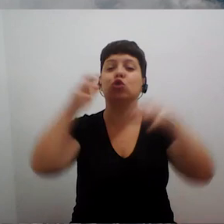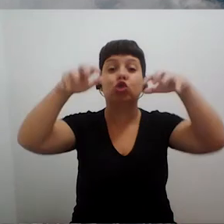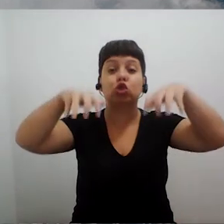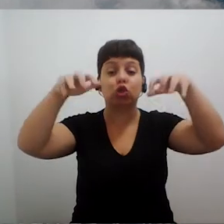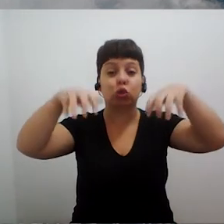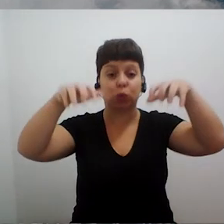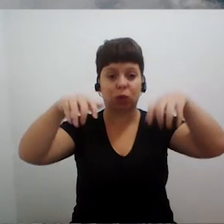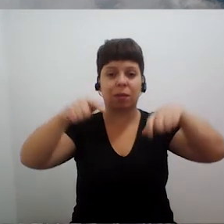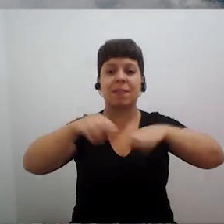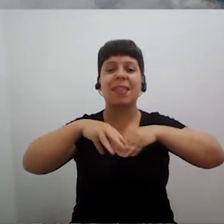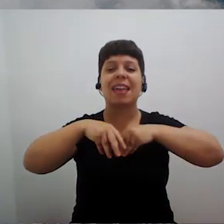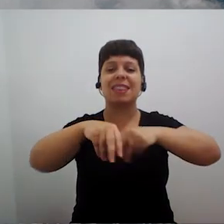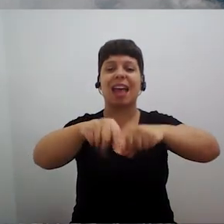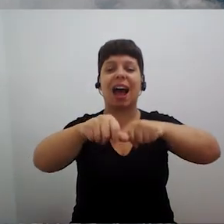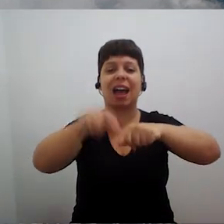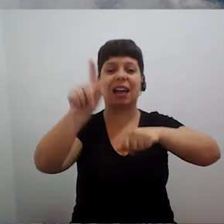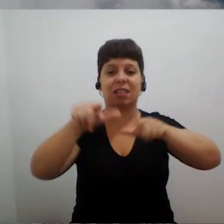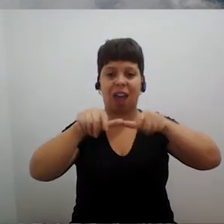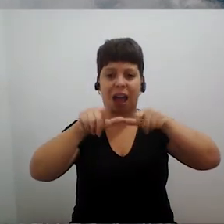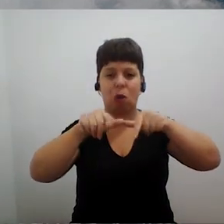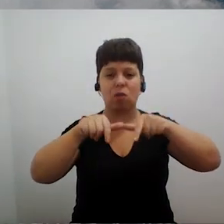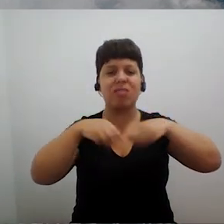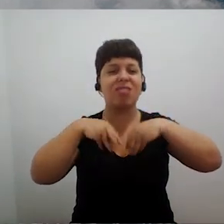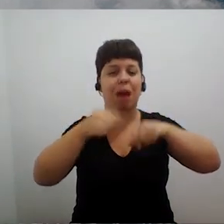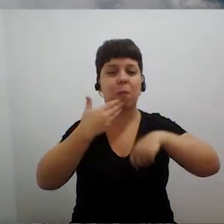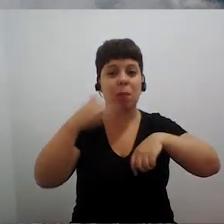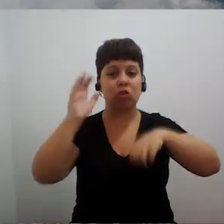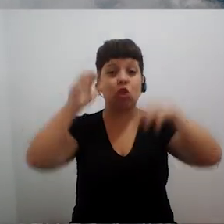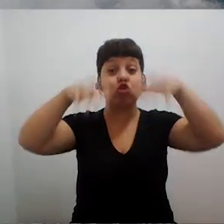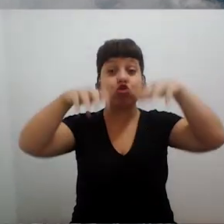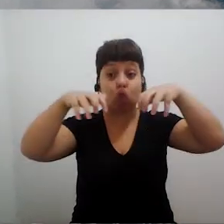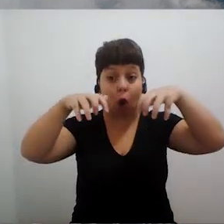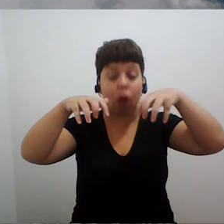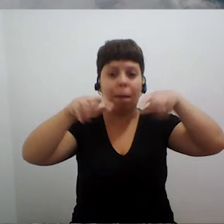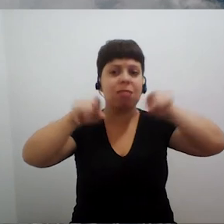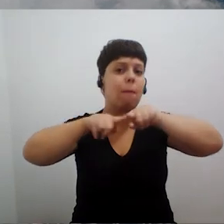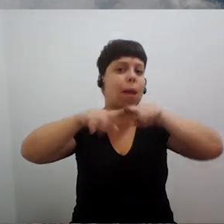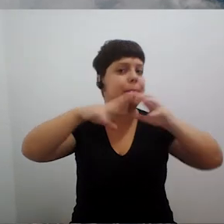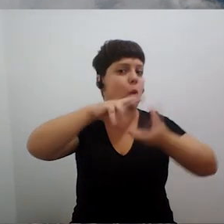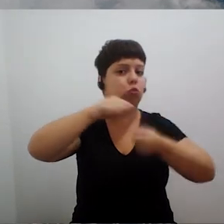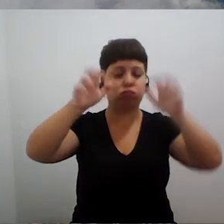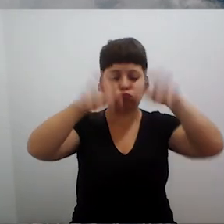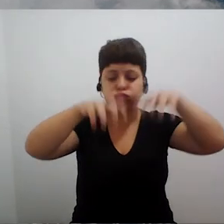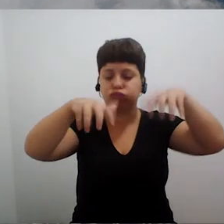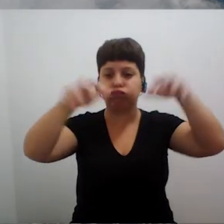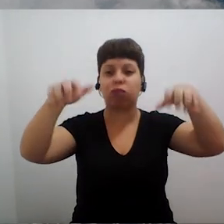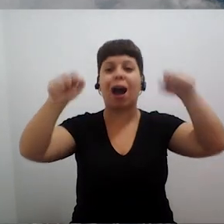na terra prometida na terra estranho e também no mundo todo para que Deus abençoe o mundo com as